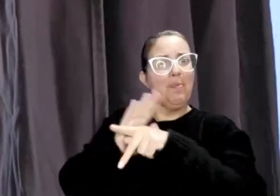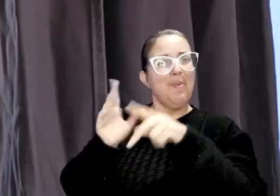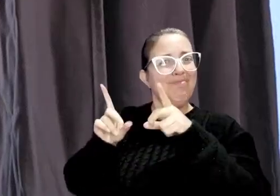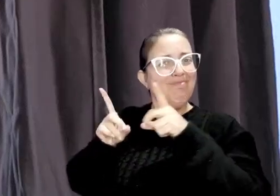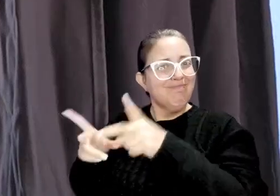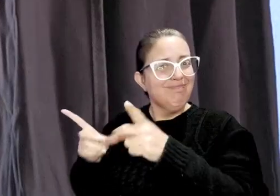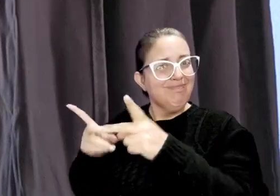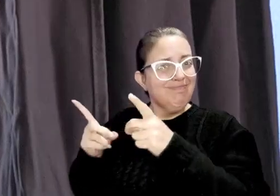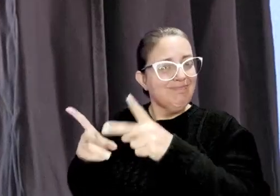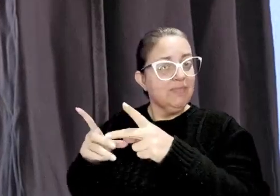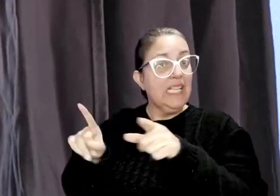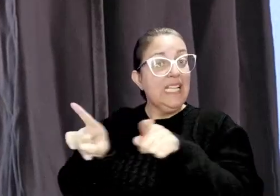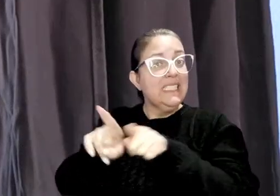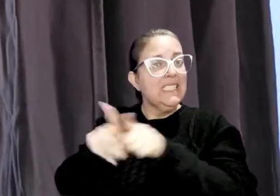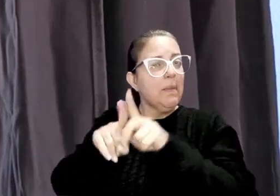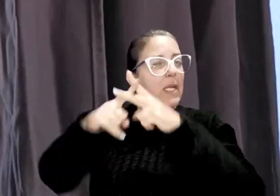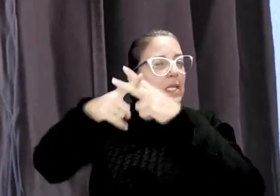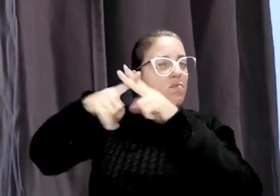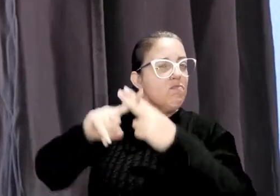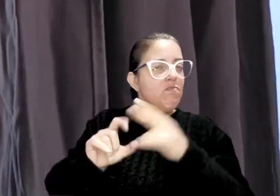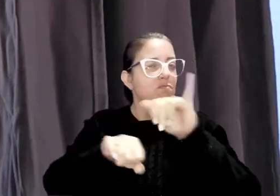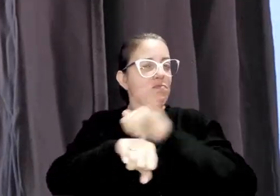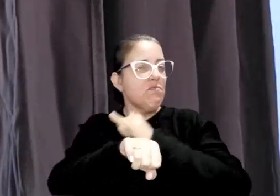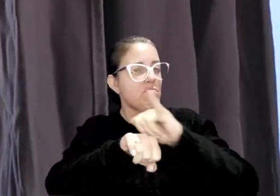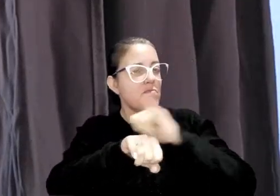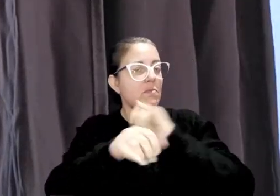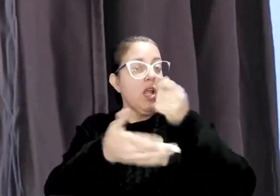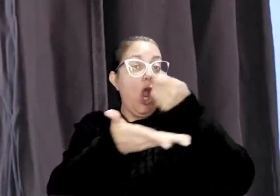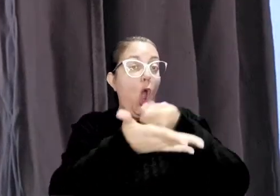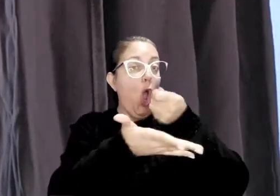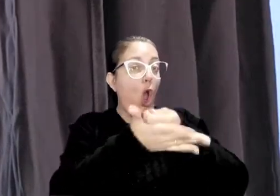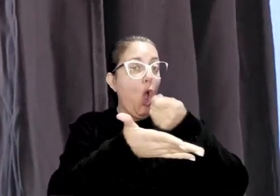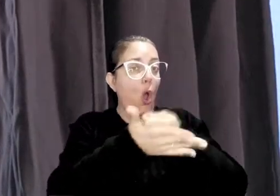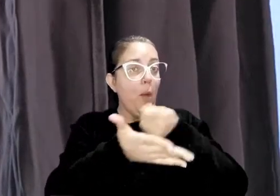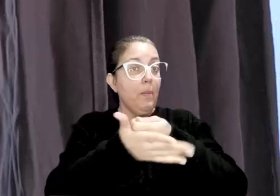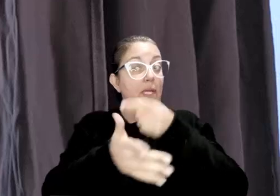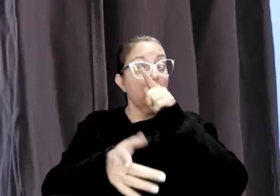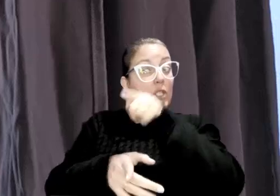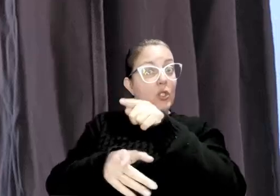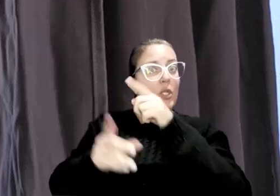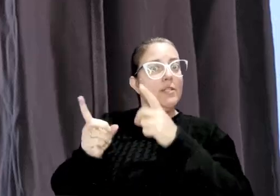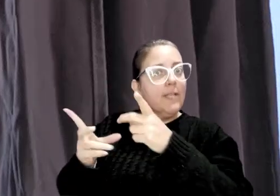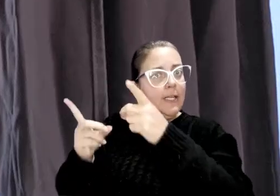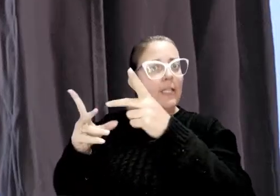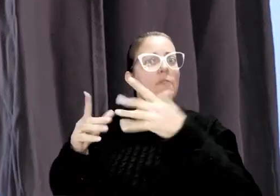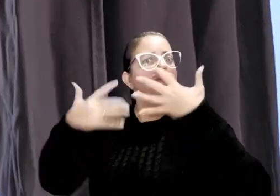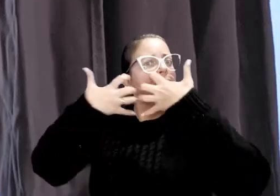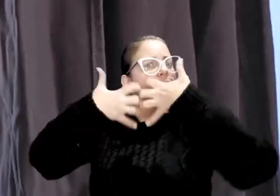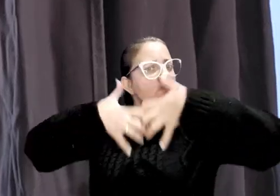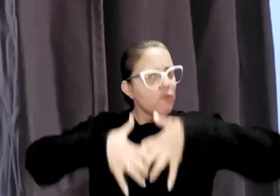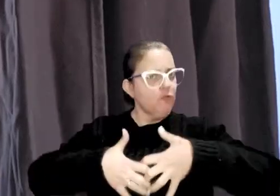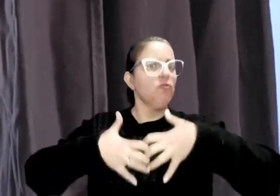obrigações para que aquele empreendimento funcione então a gente precisa entender a a avaliação de